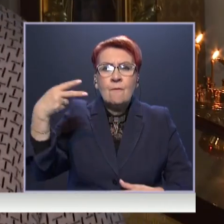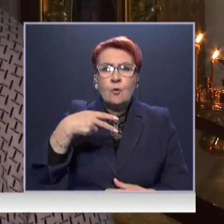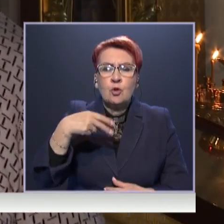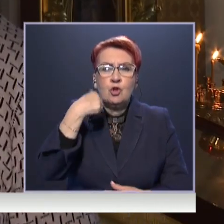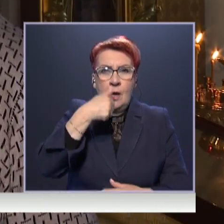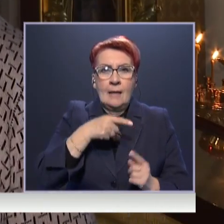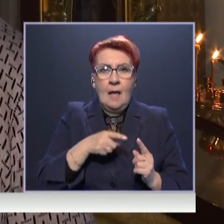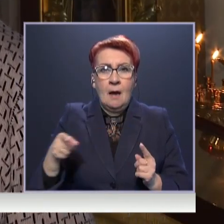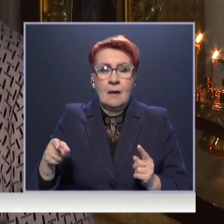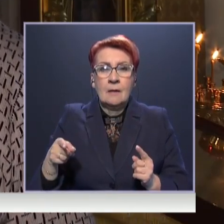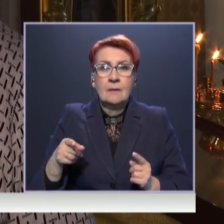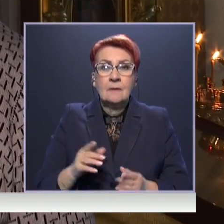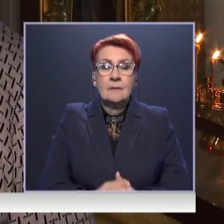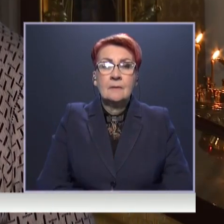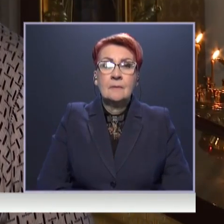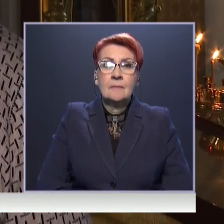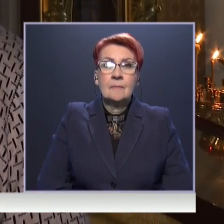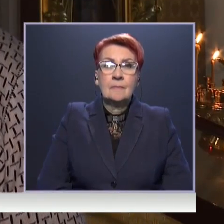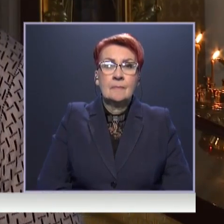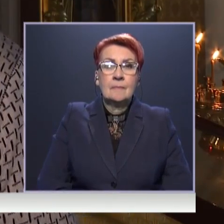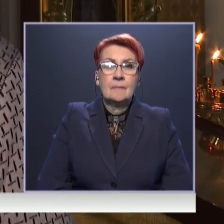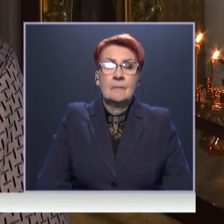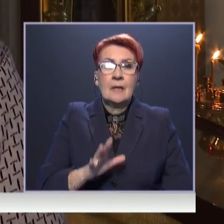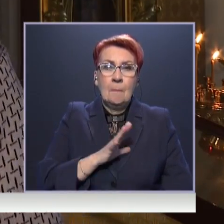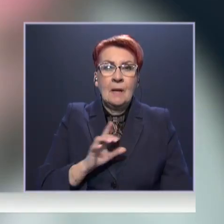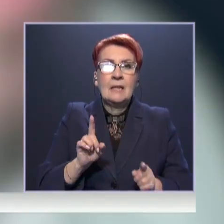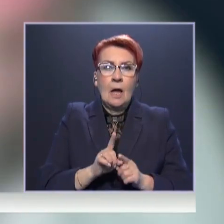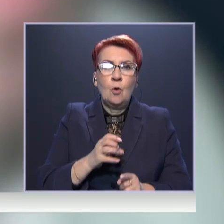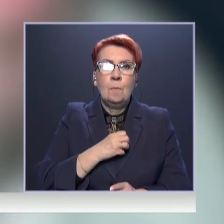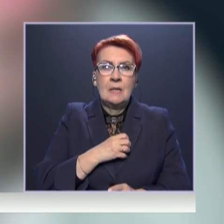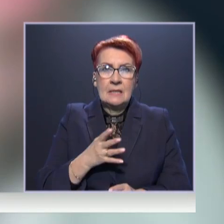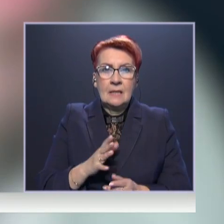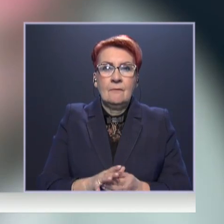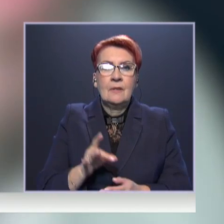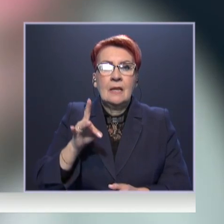был такой меценат на непочивший Евгений ряпов очень много